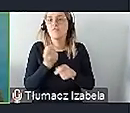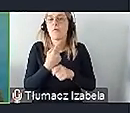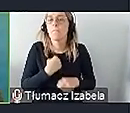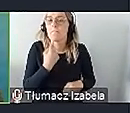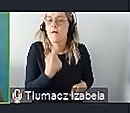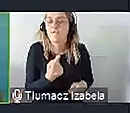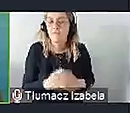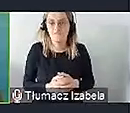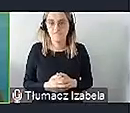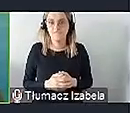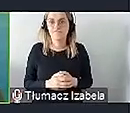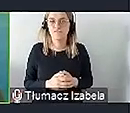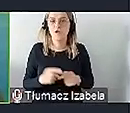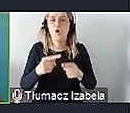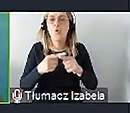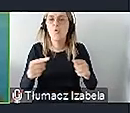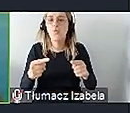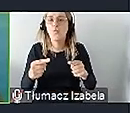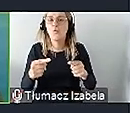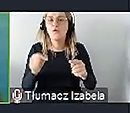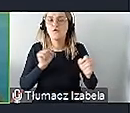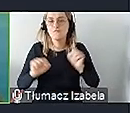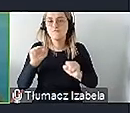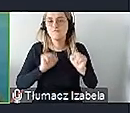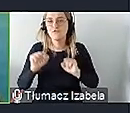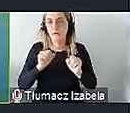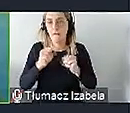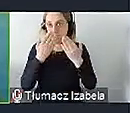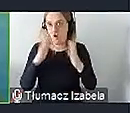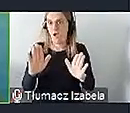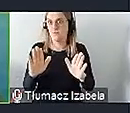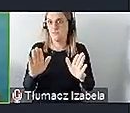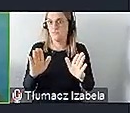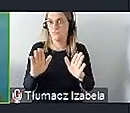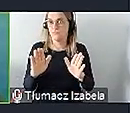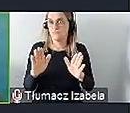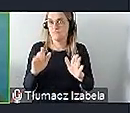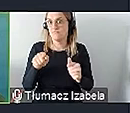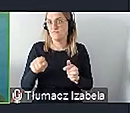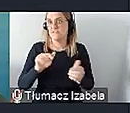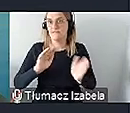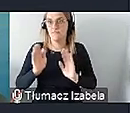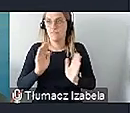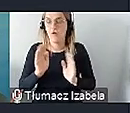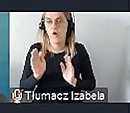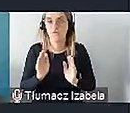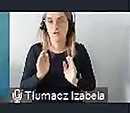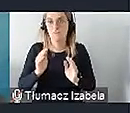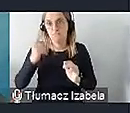że to króciutkie, malutkie ćwiczenie już pokazuje w pewien sposób pewien potencjał myślenia wizualnego